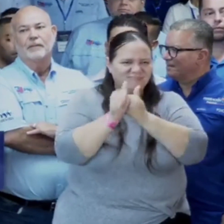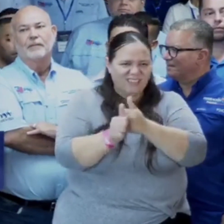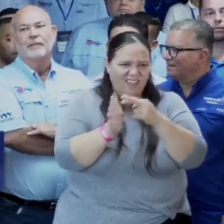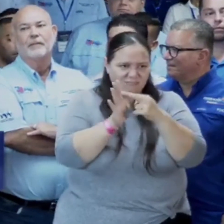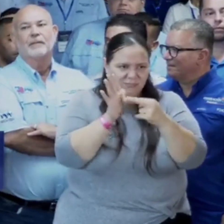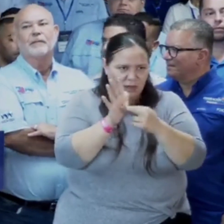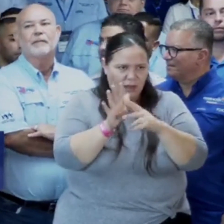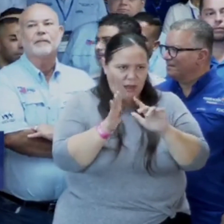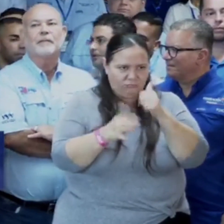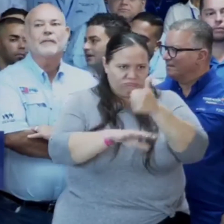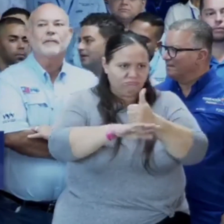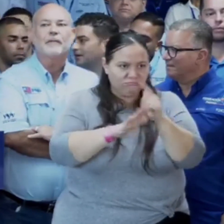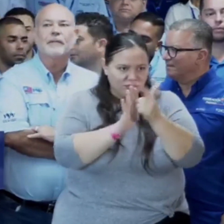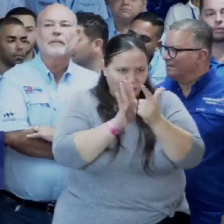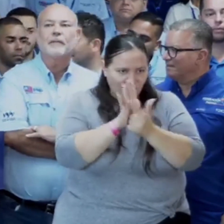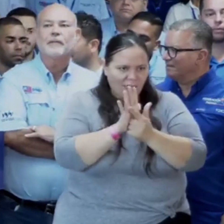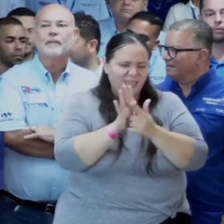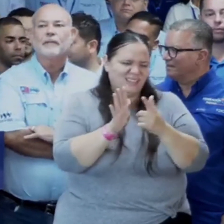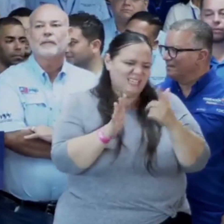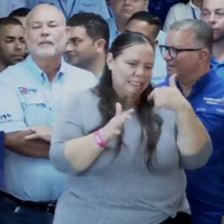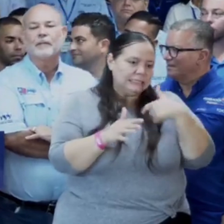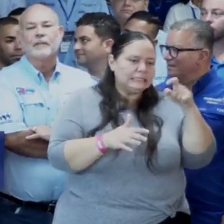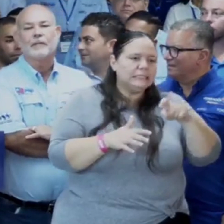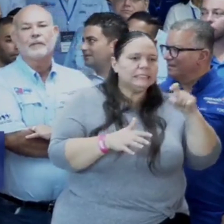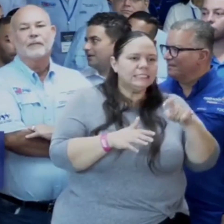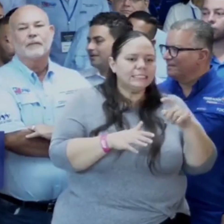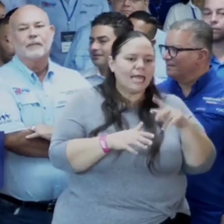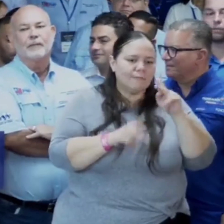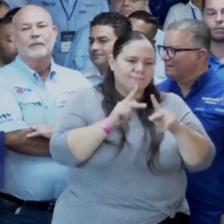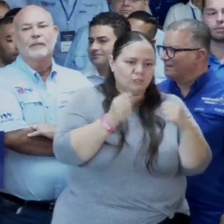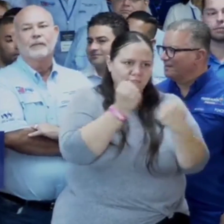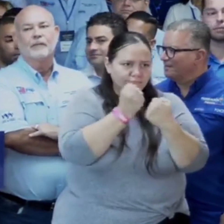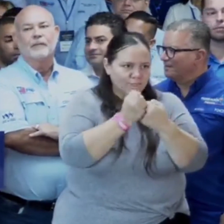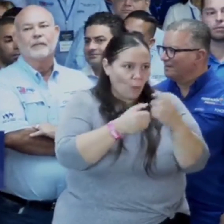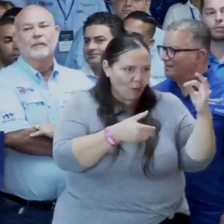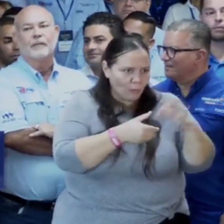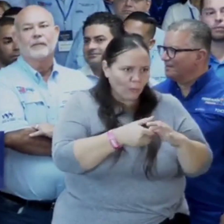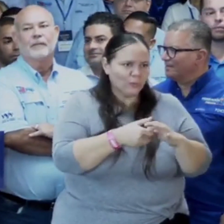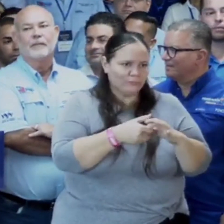y necesitan unirse para ello por eso ustedes vieron a la doctora salira Jordán que aspiró